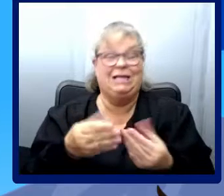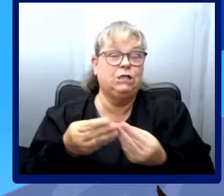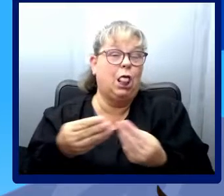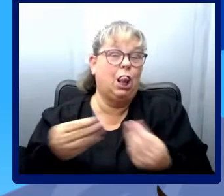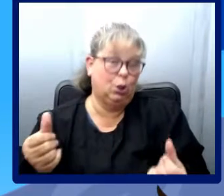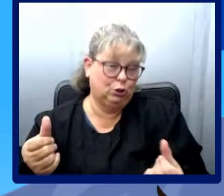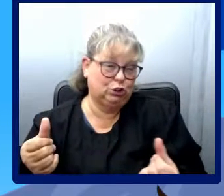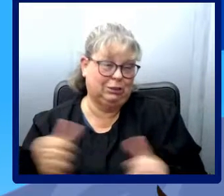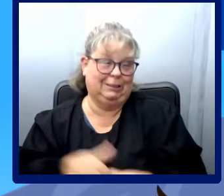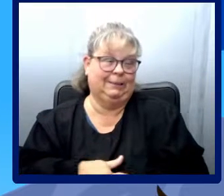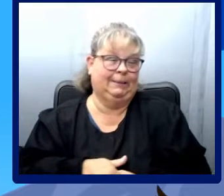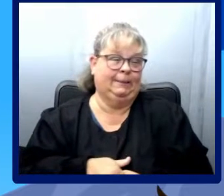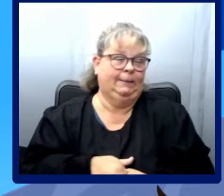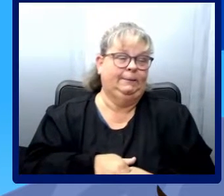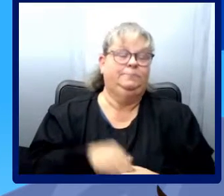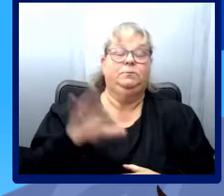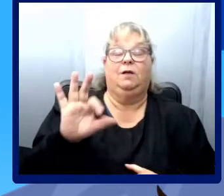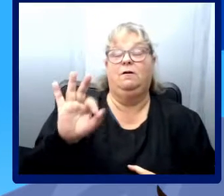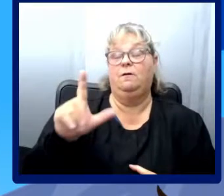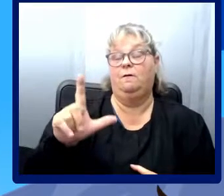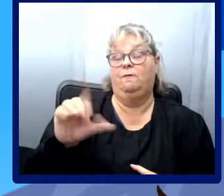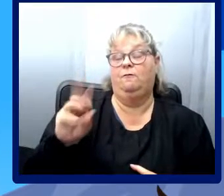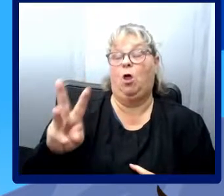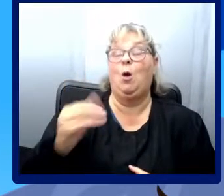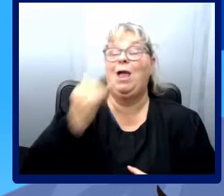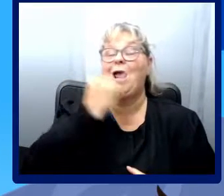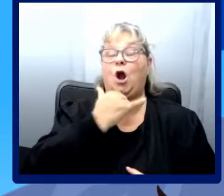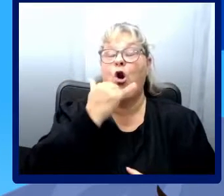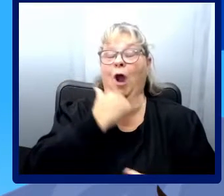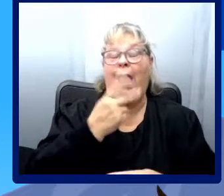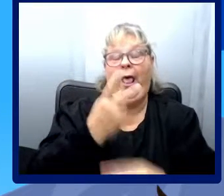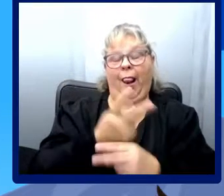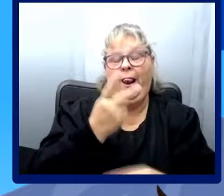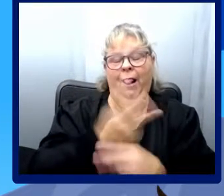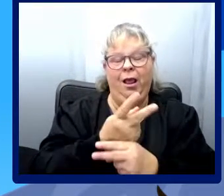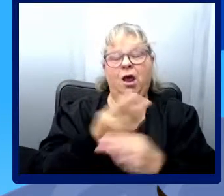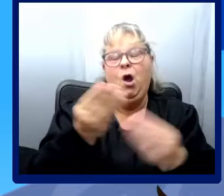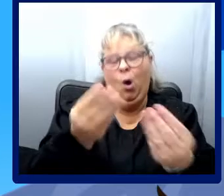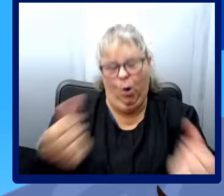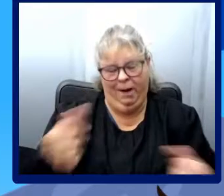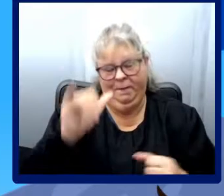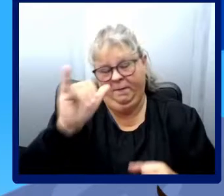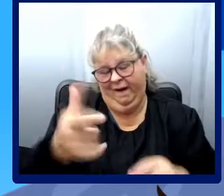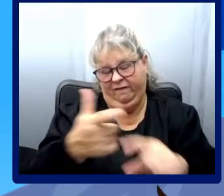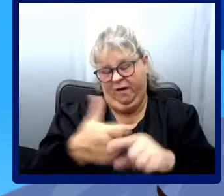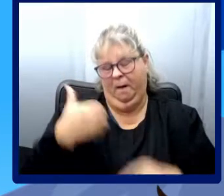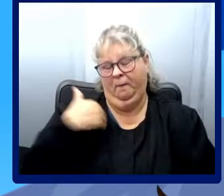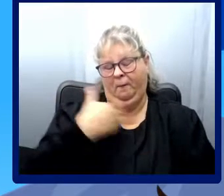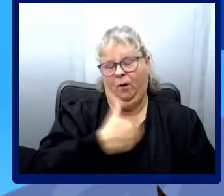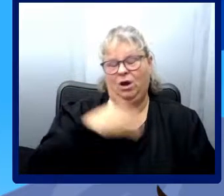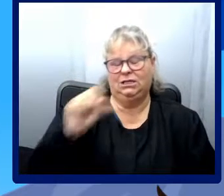La solución de manejo de errores de flujo es una solución de Salesforce Labs y es una aplicación gratuita